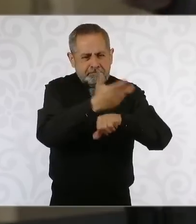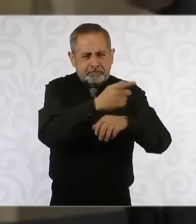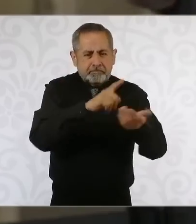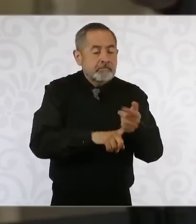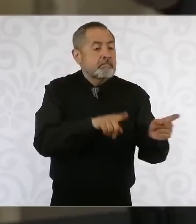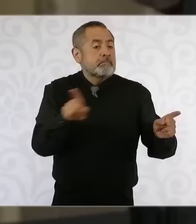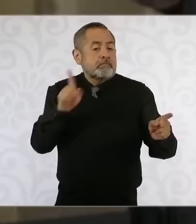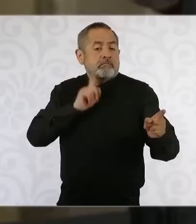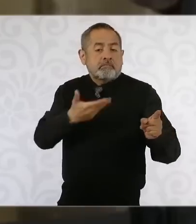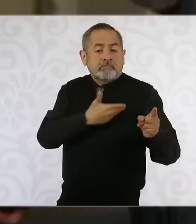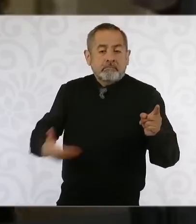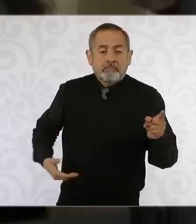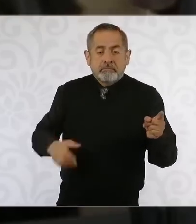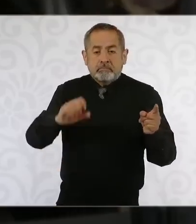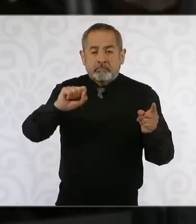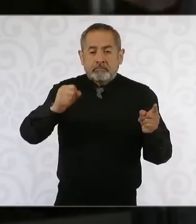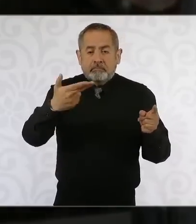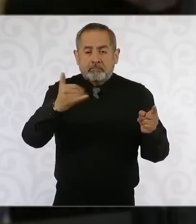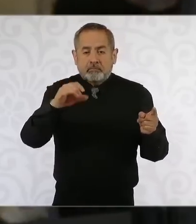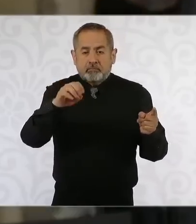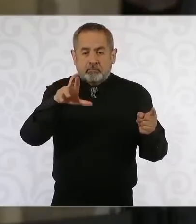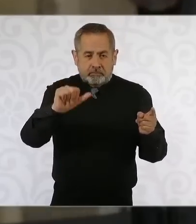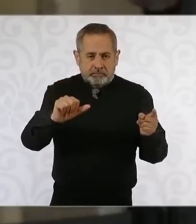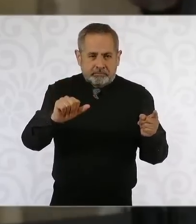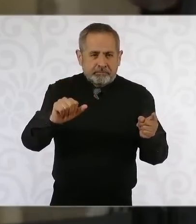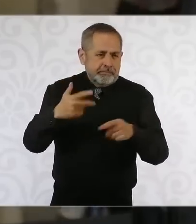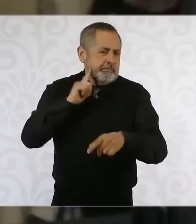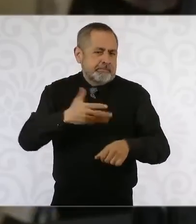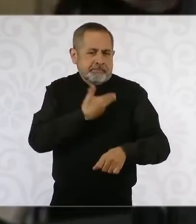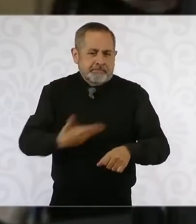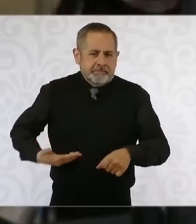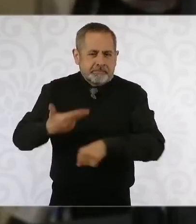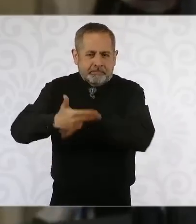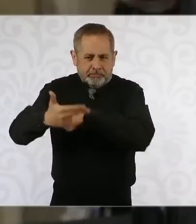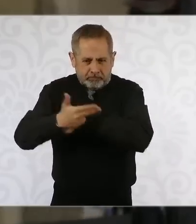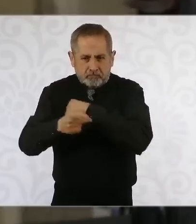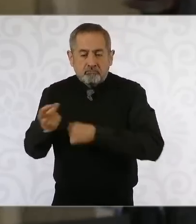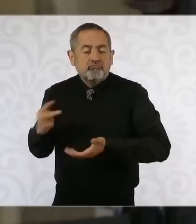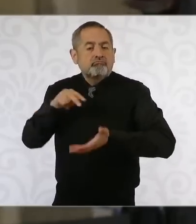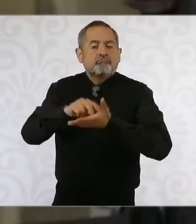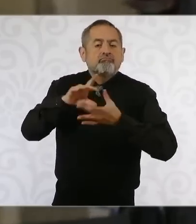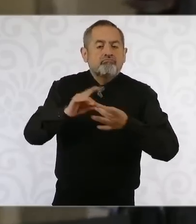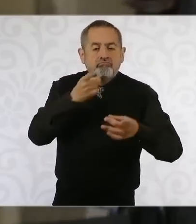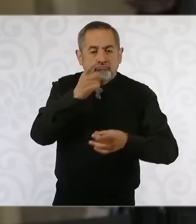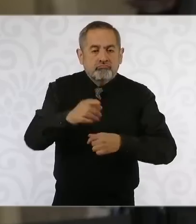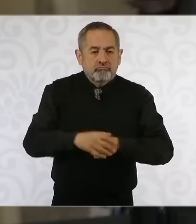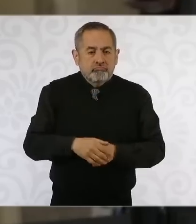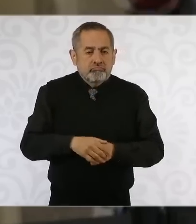Castro que ha salido la presidenta de Honduras eh ha salido a decir que si se ordenan deportaciones